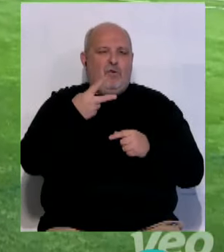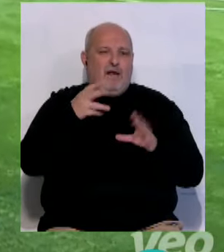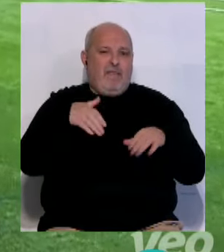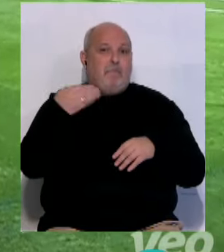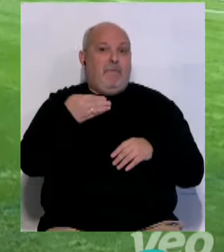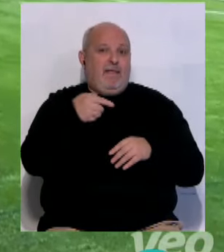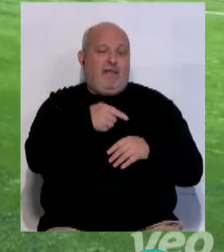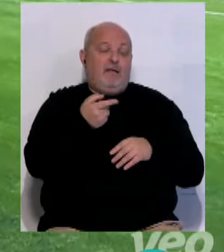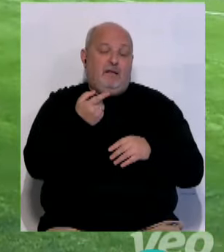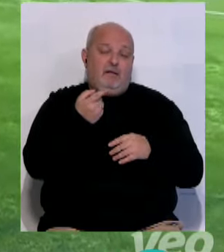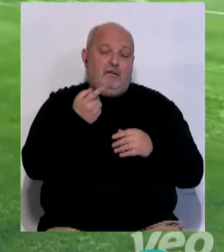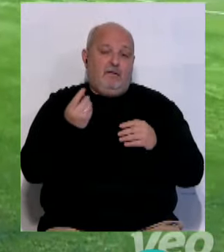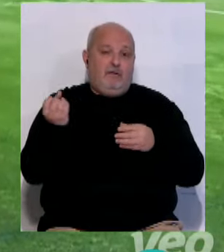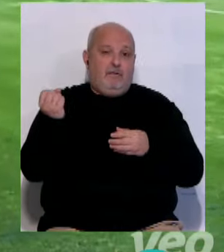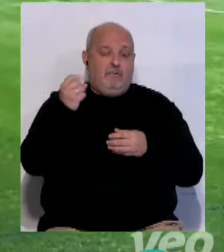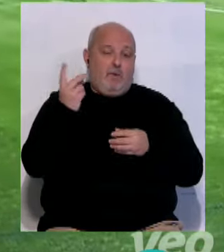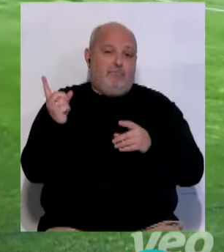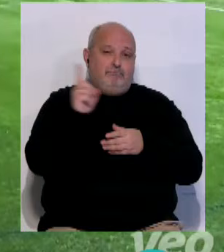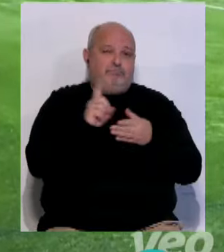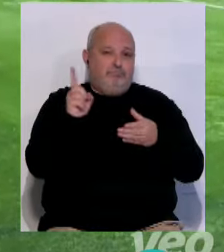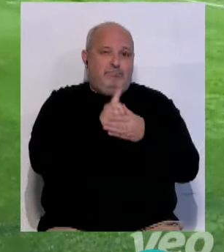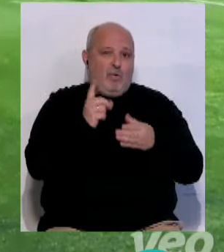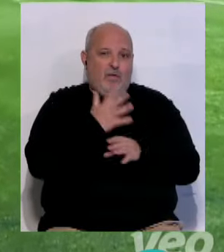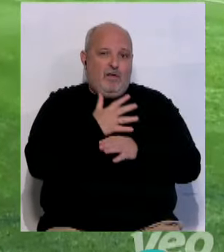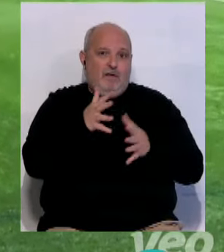se pueda surtir en momentos tan delicados como los que hemos tenido durante la primera vuelta